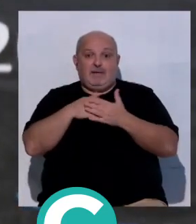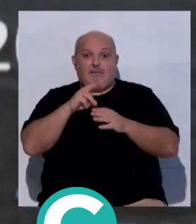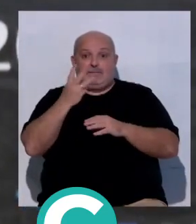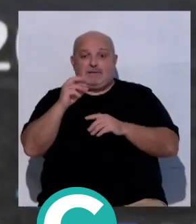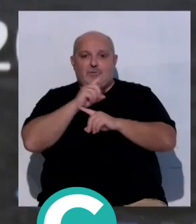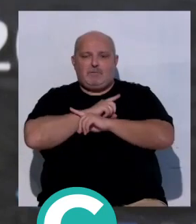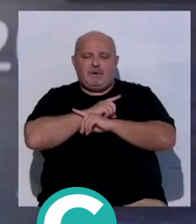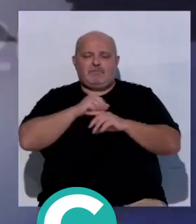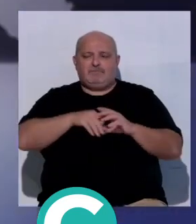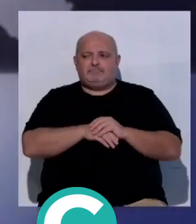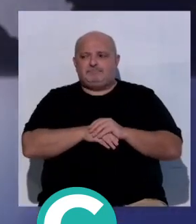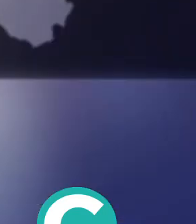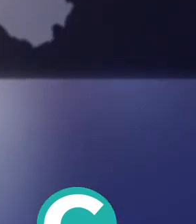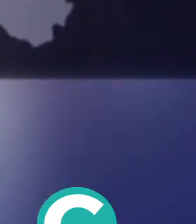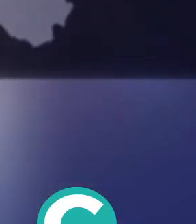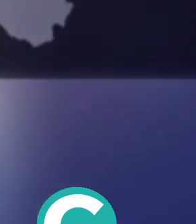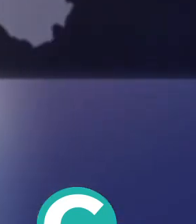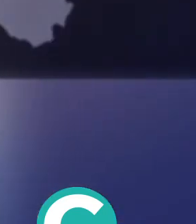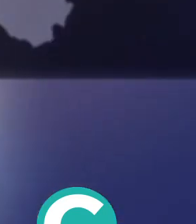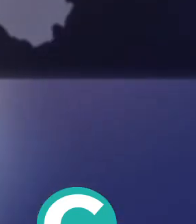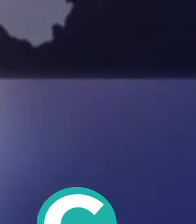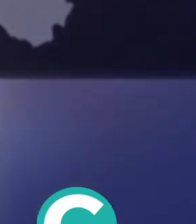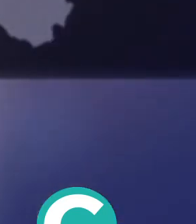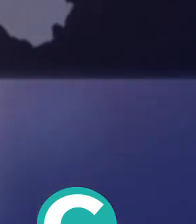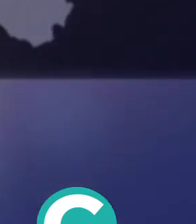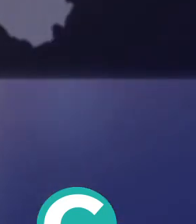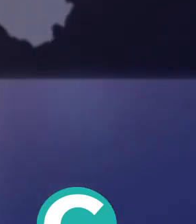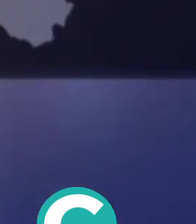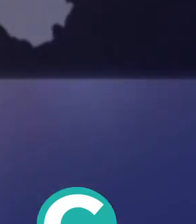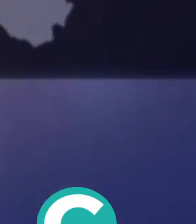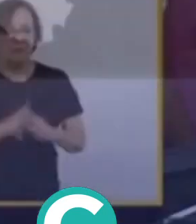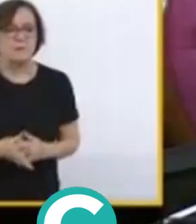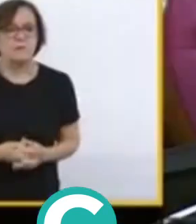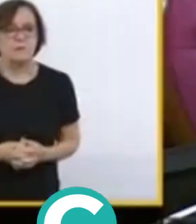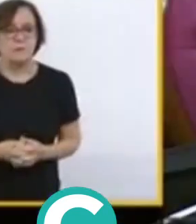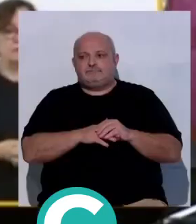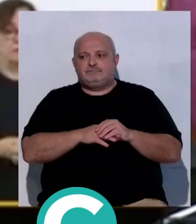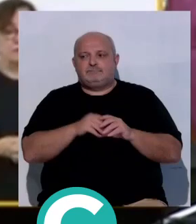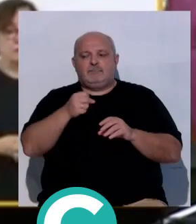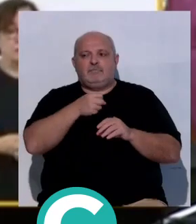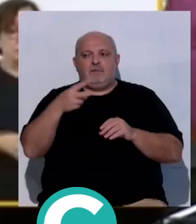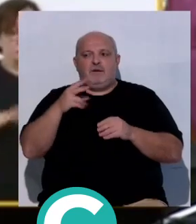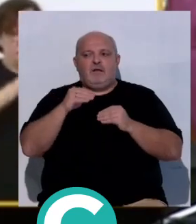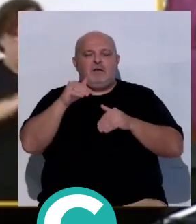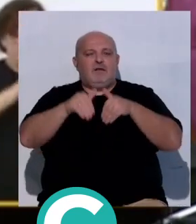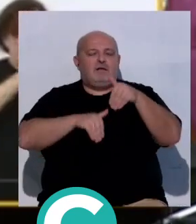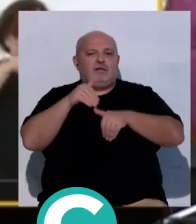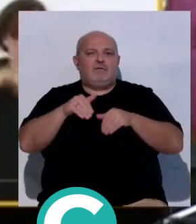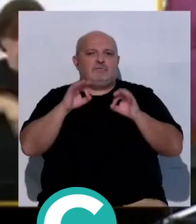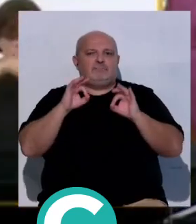noviembre el resultado de la votación ha sido